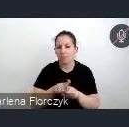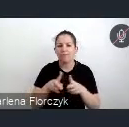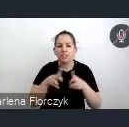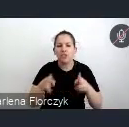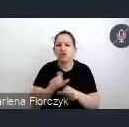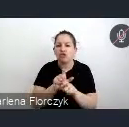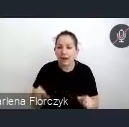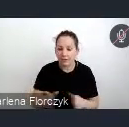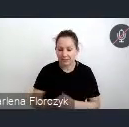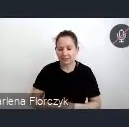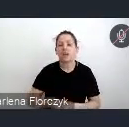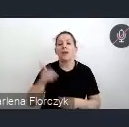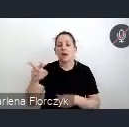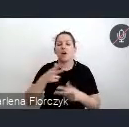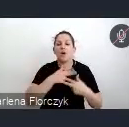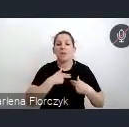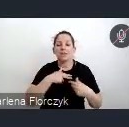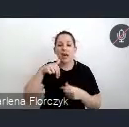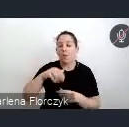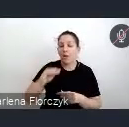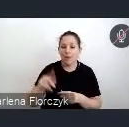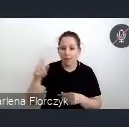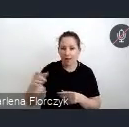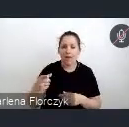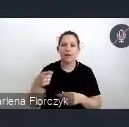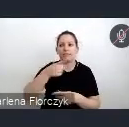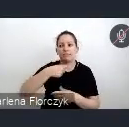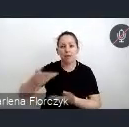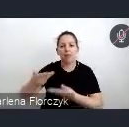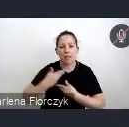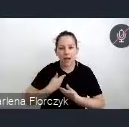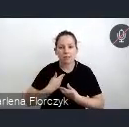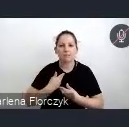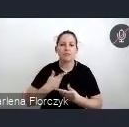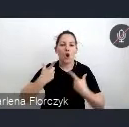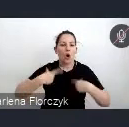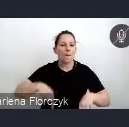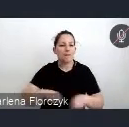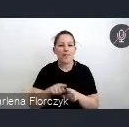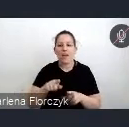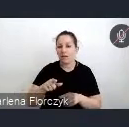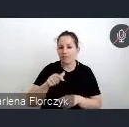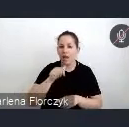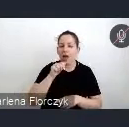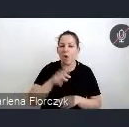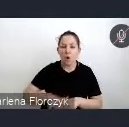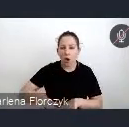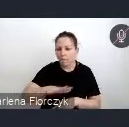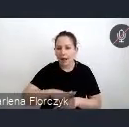I tak Komisja Europejska postawiła przed nami, obywatelami Europy, kilka konkretnych misji: